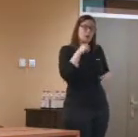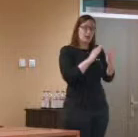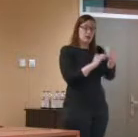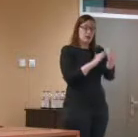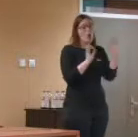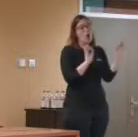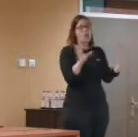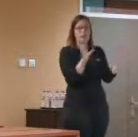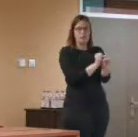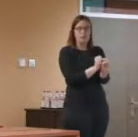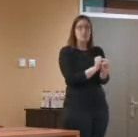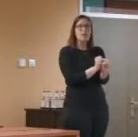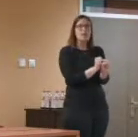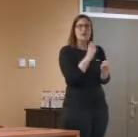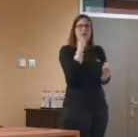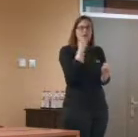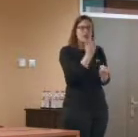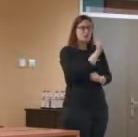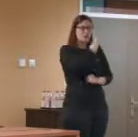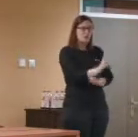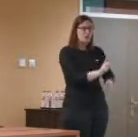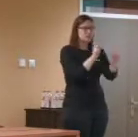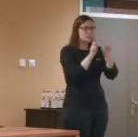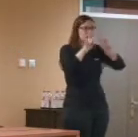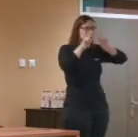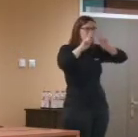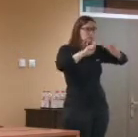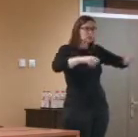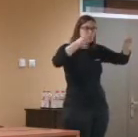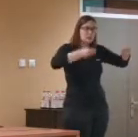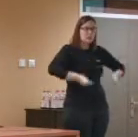no han sido analizados en su dilatada trayectoria y yo